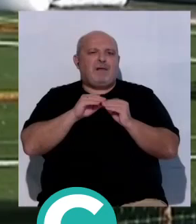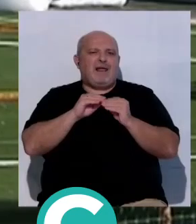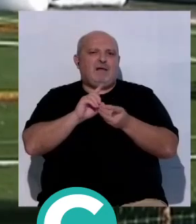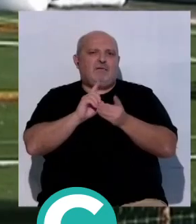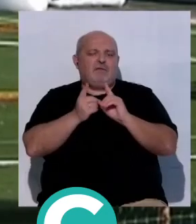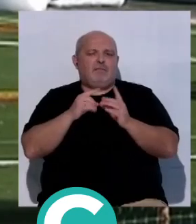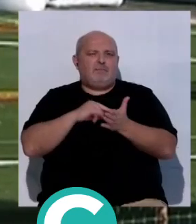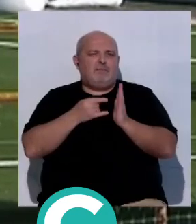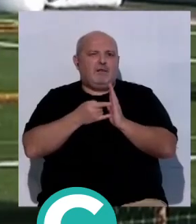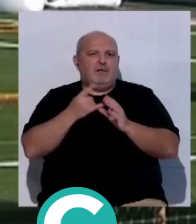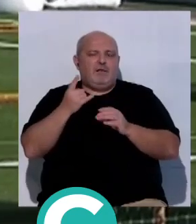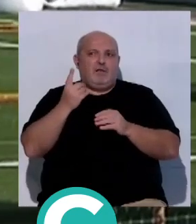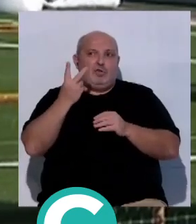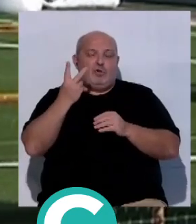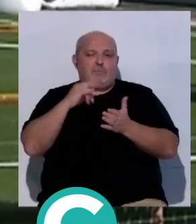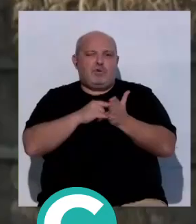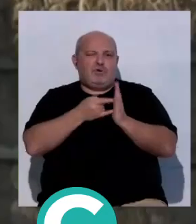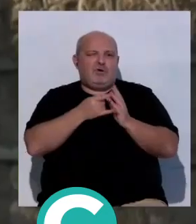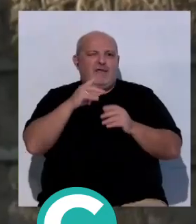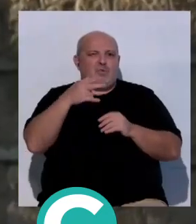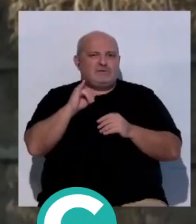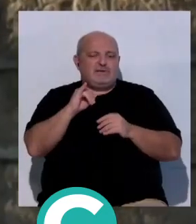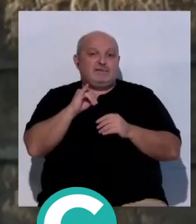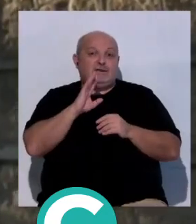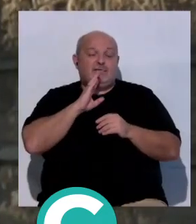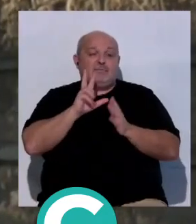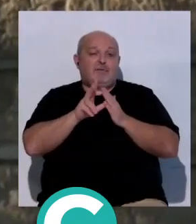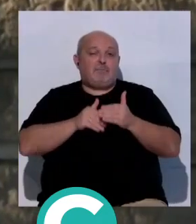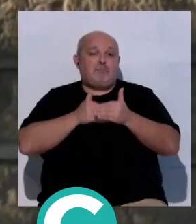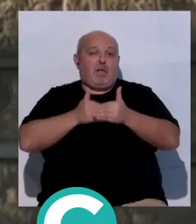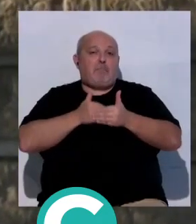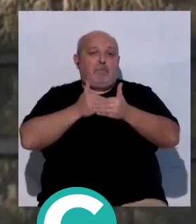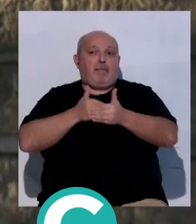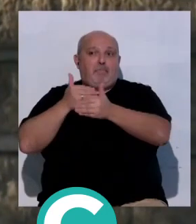planificar la parte de dos proyectos edusi que por el retraso en la ejecución y tramitación no